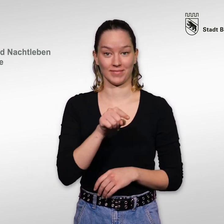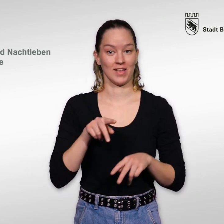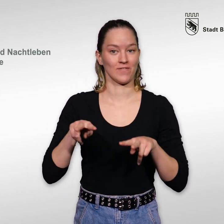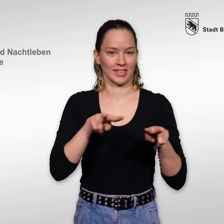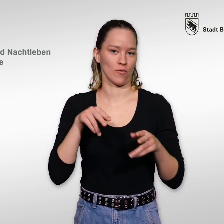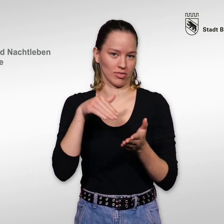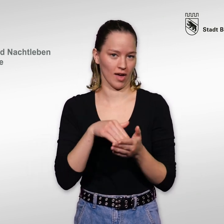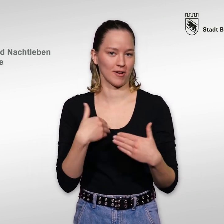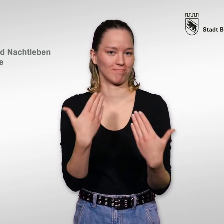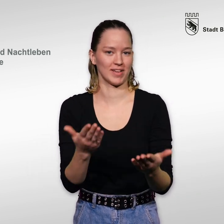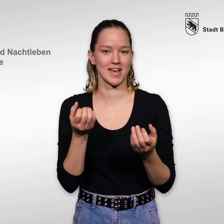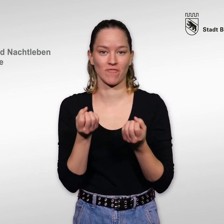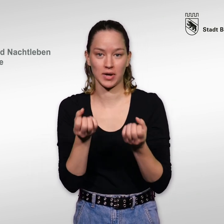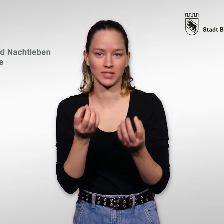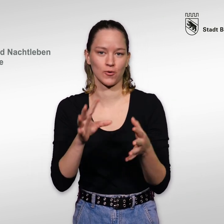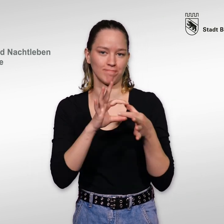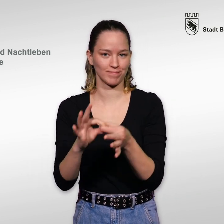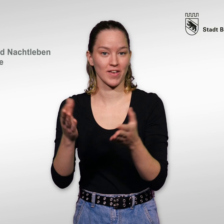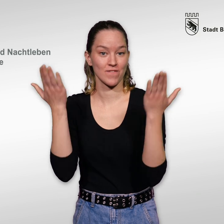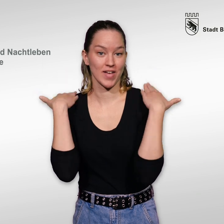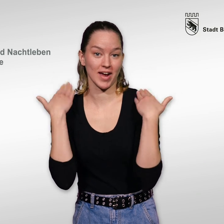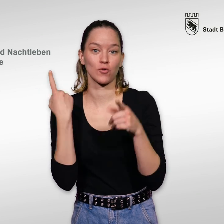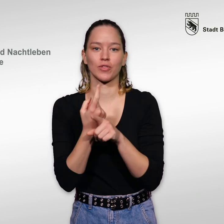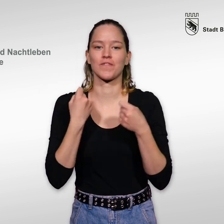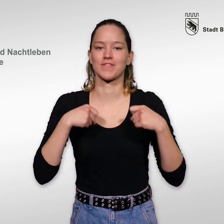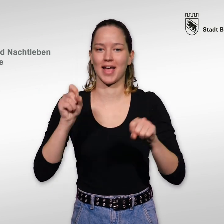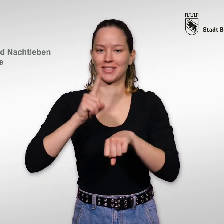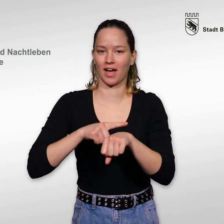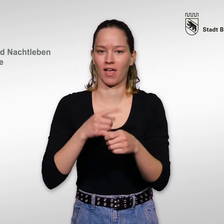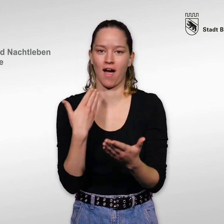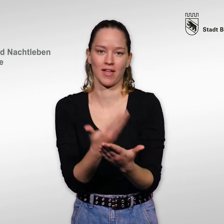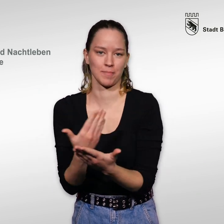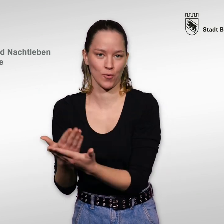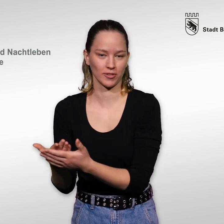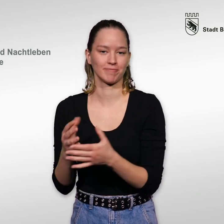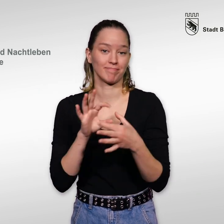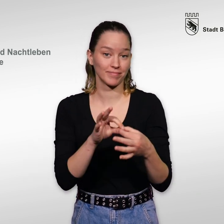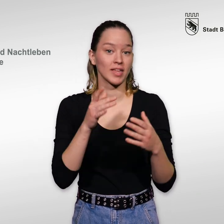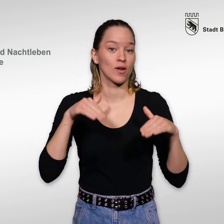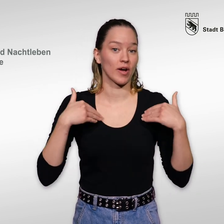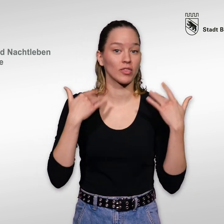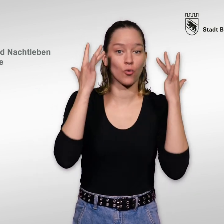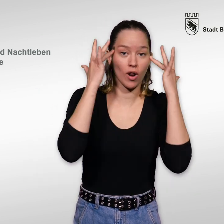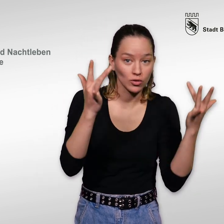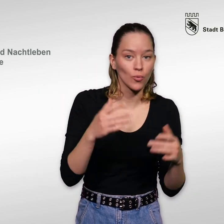In diesem Video erhältst du Informationen zu Ferien- und Freizeitangeboten, der Jugendkultur,